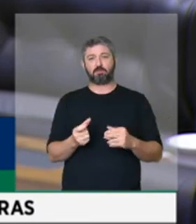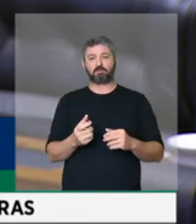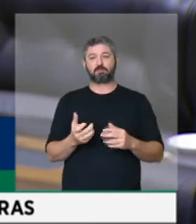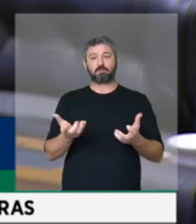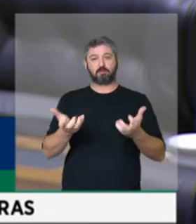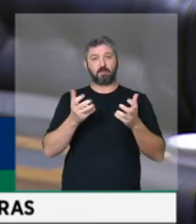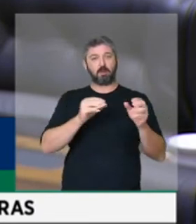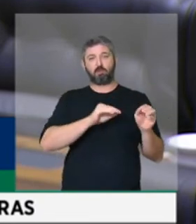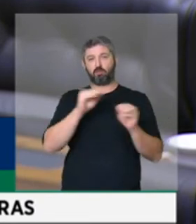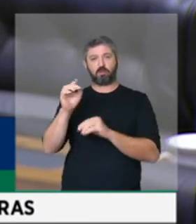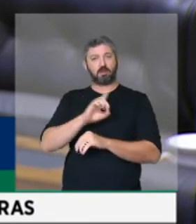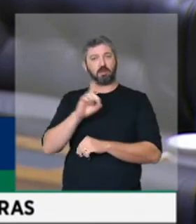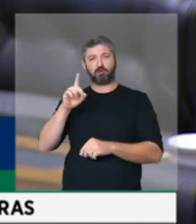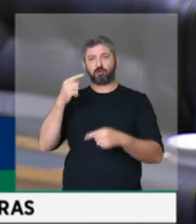PARA FORTALECER A ELETROBRAS E